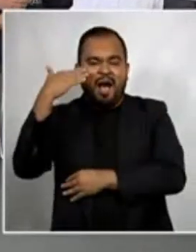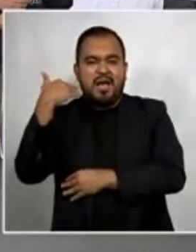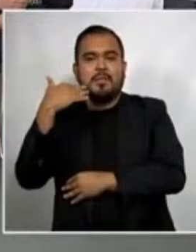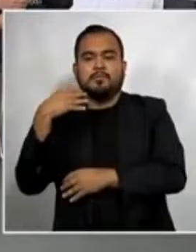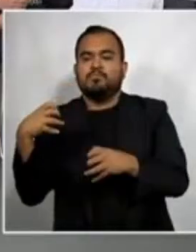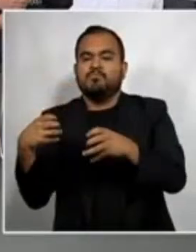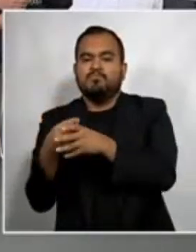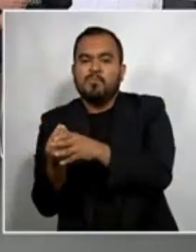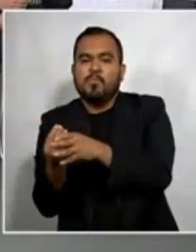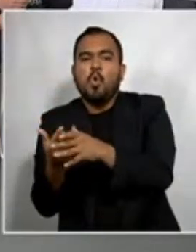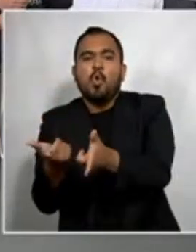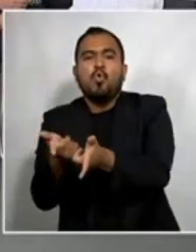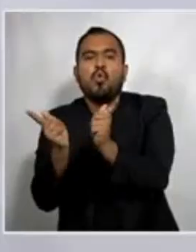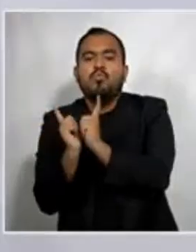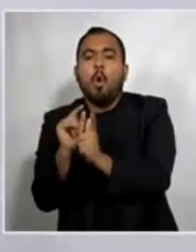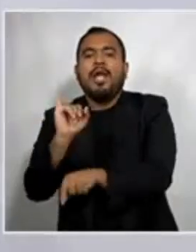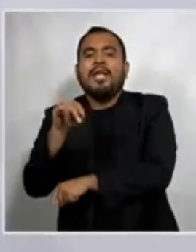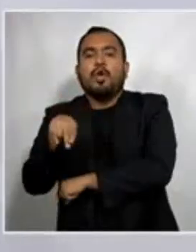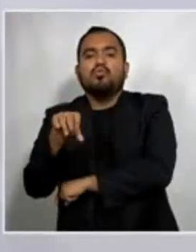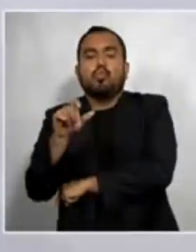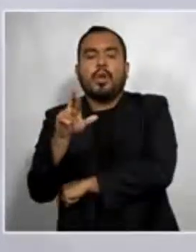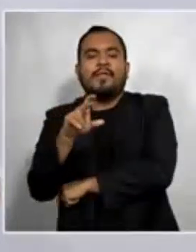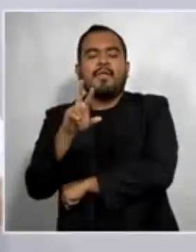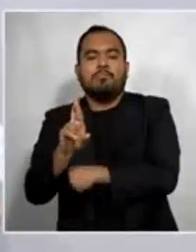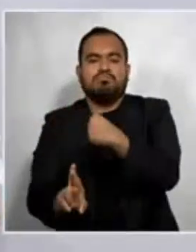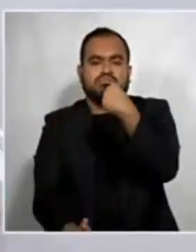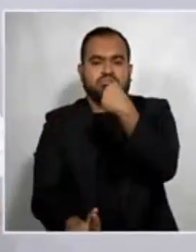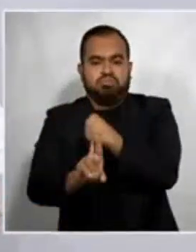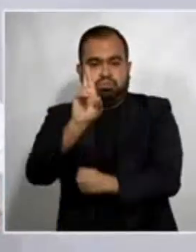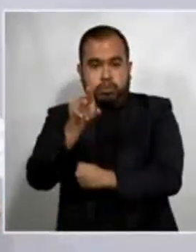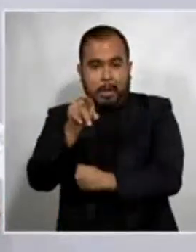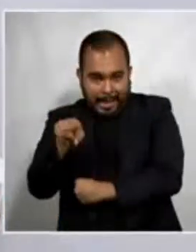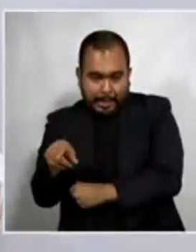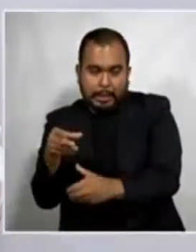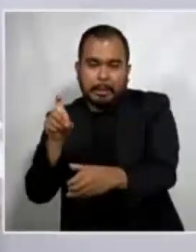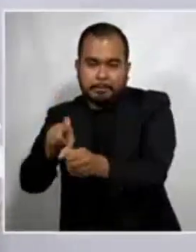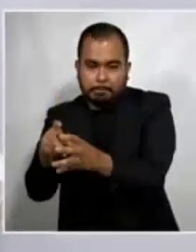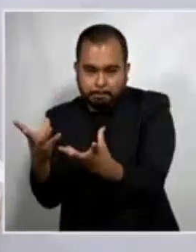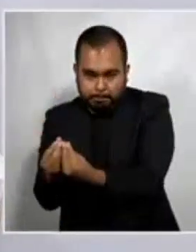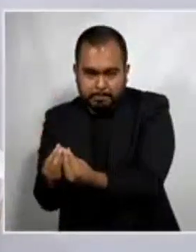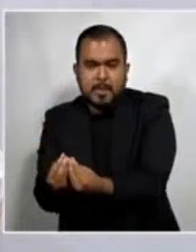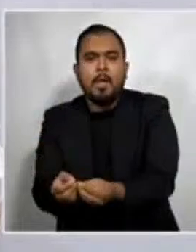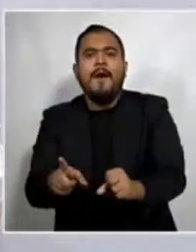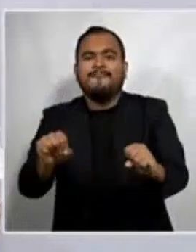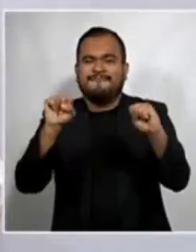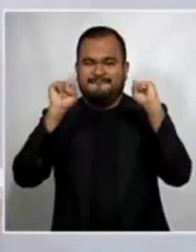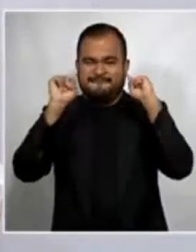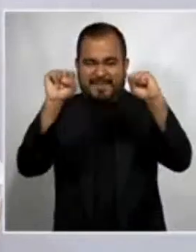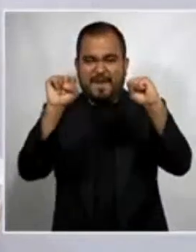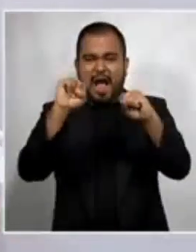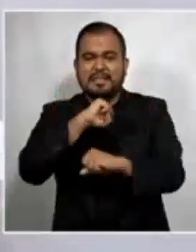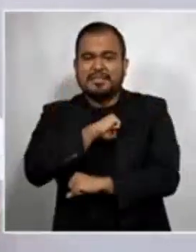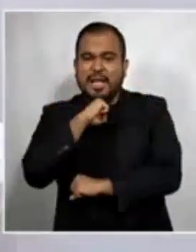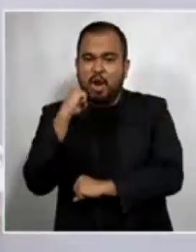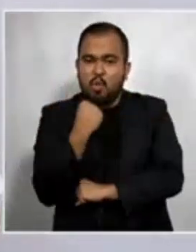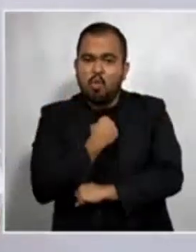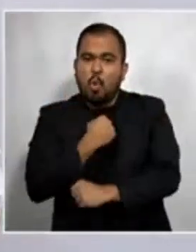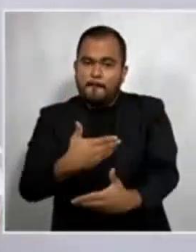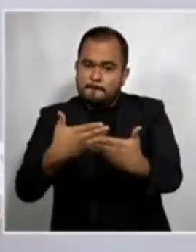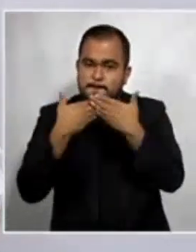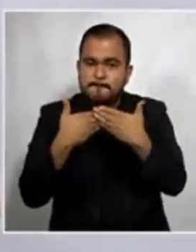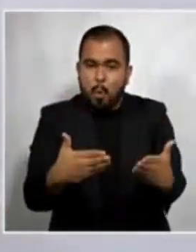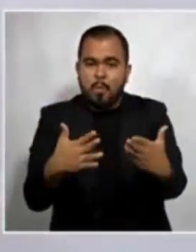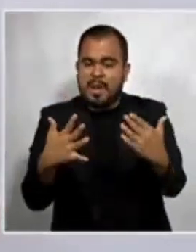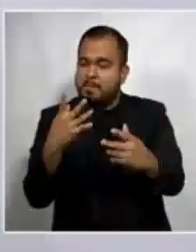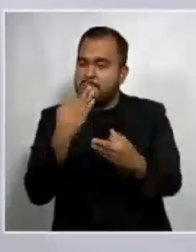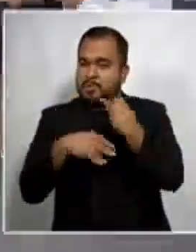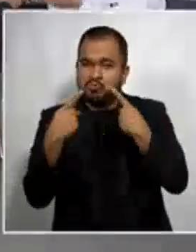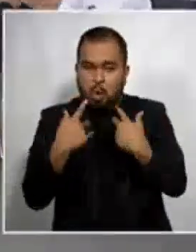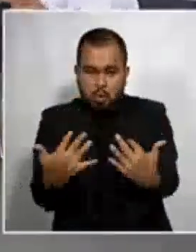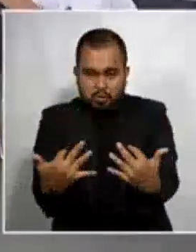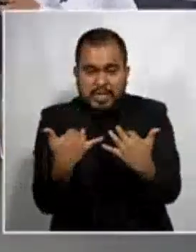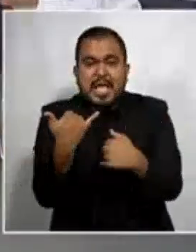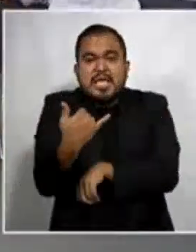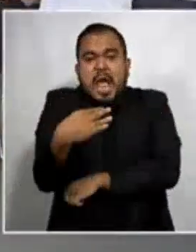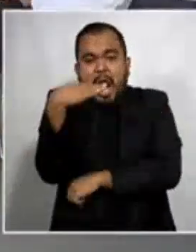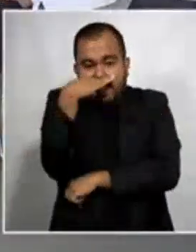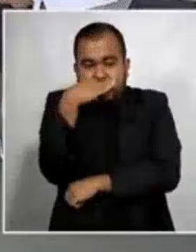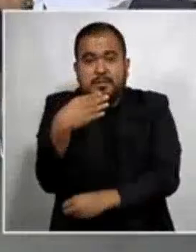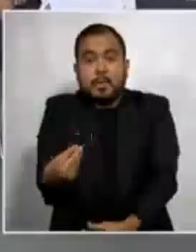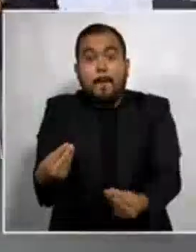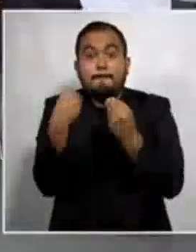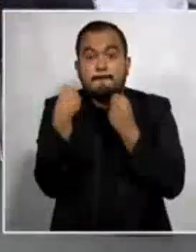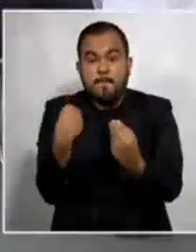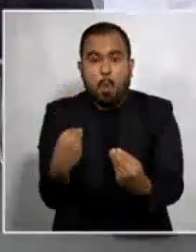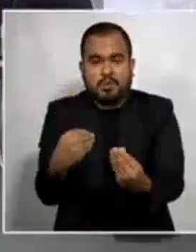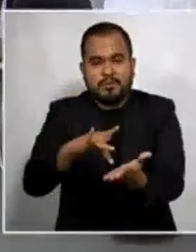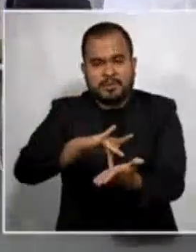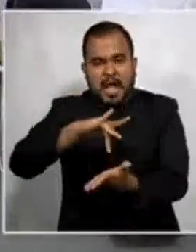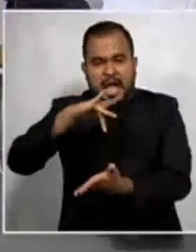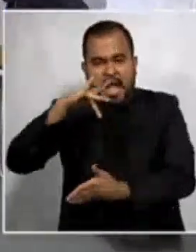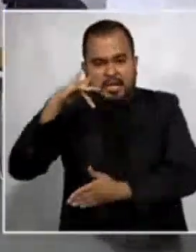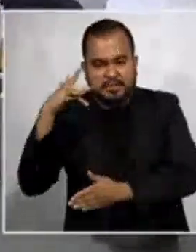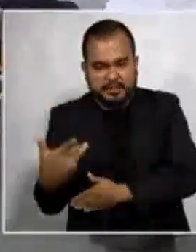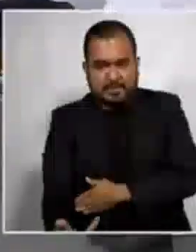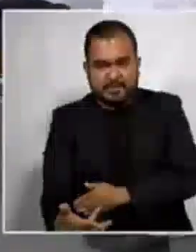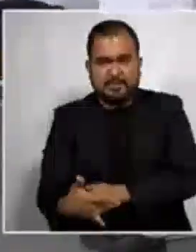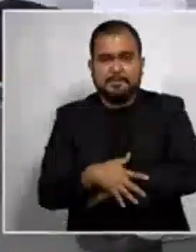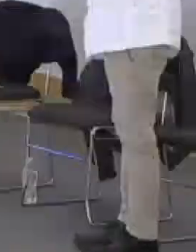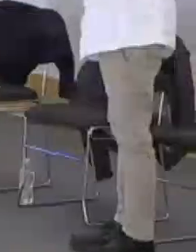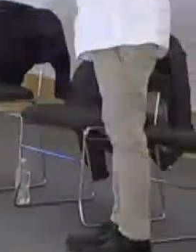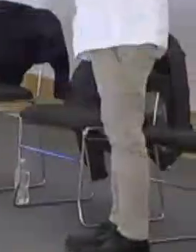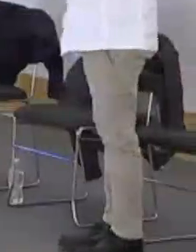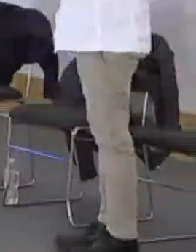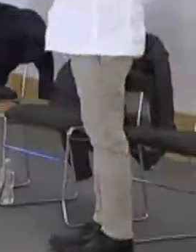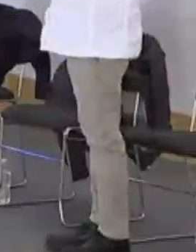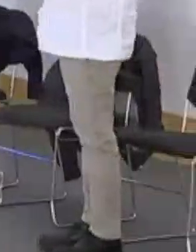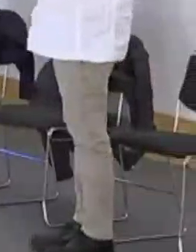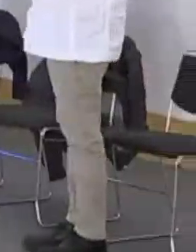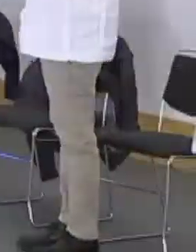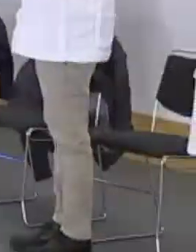de México. Amigas y amigos, que viva la salud pública, universal y gratuita. Muchas gracias.